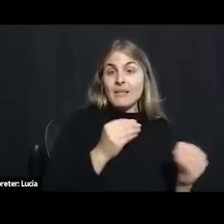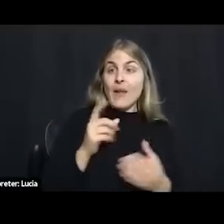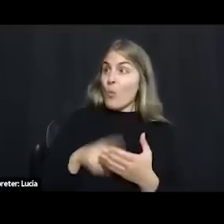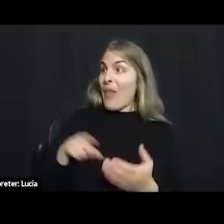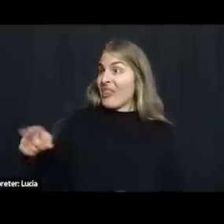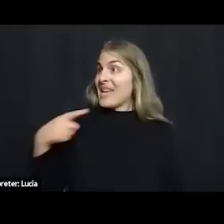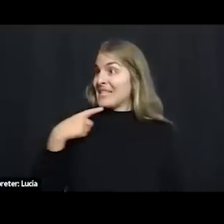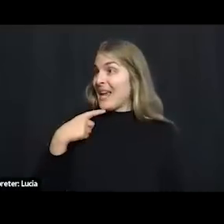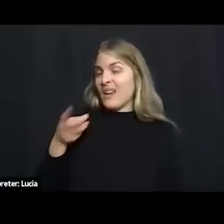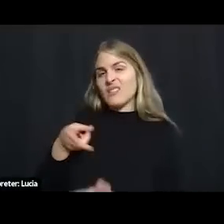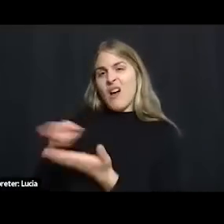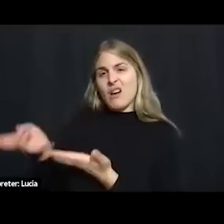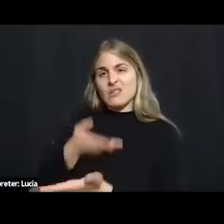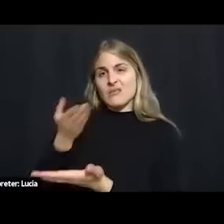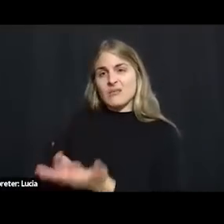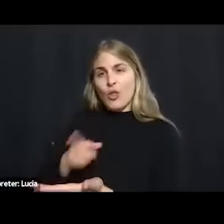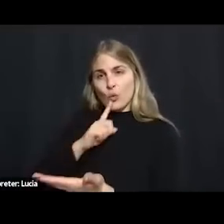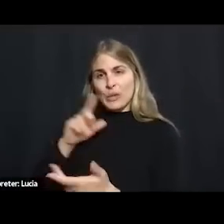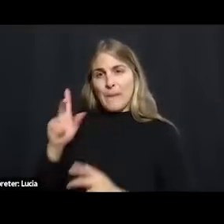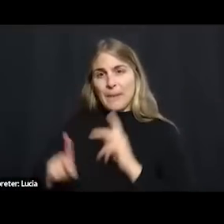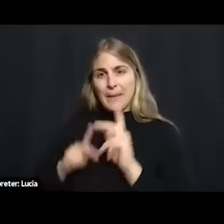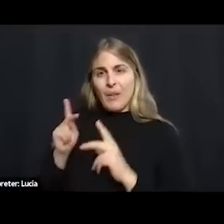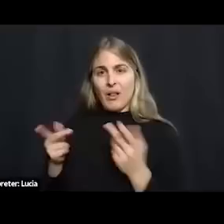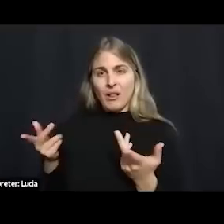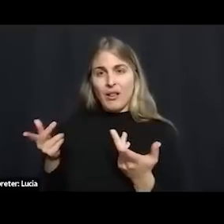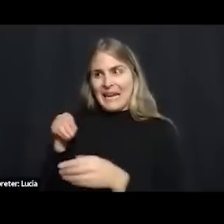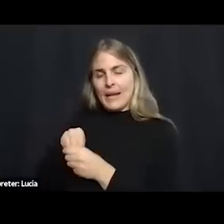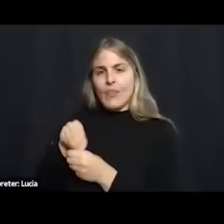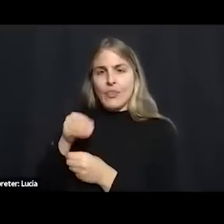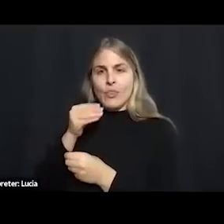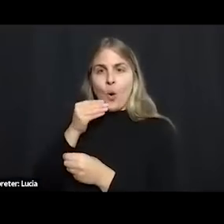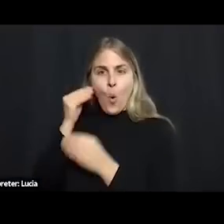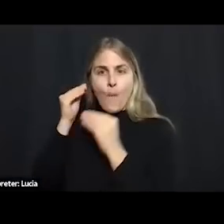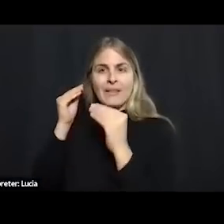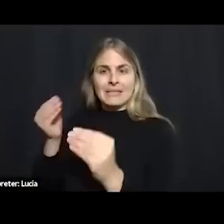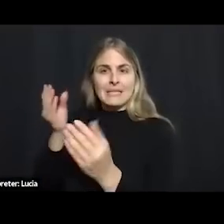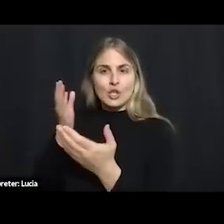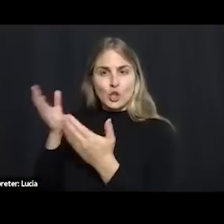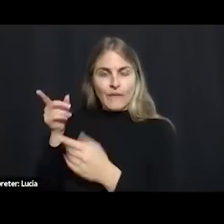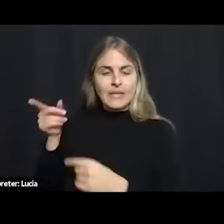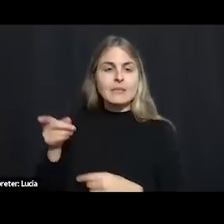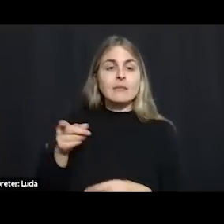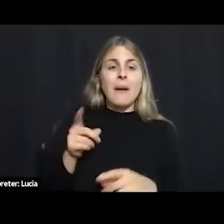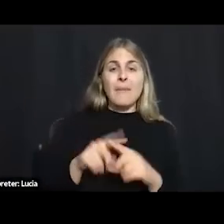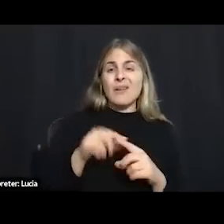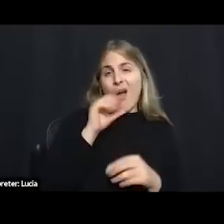son personas reales en el servicio para personas sin hogar". Sin embargo, no todos los participantes tenían la capacidad de hacer esto.